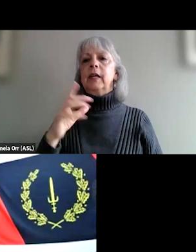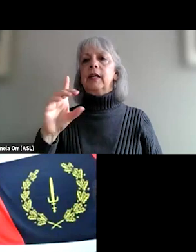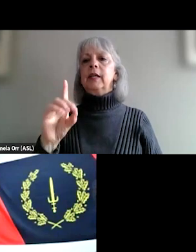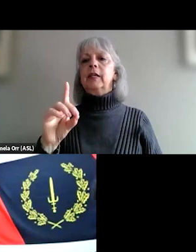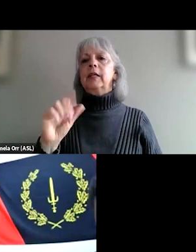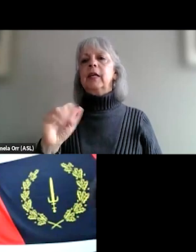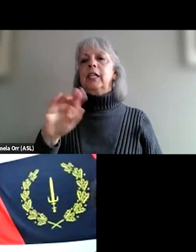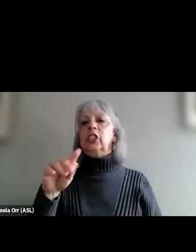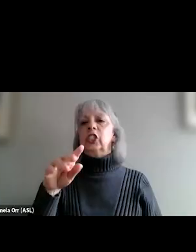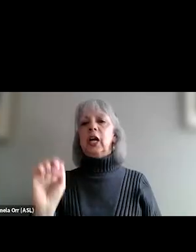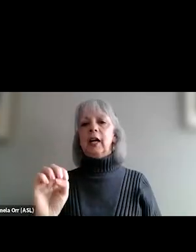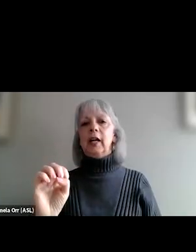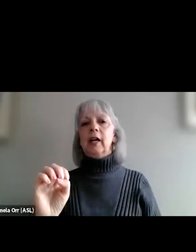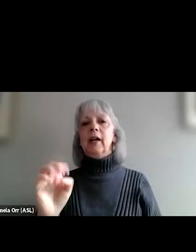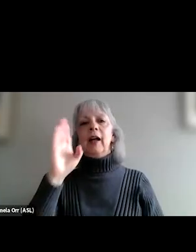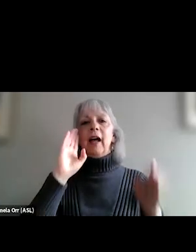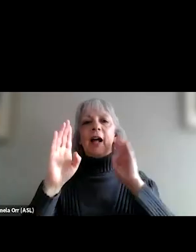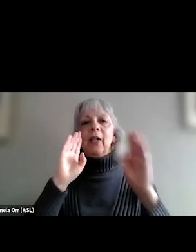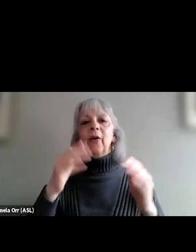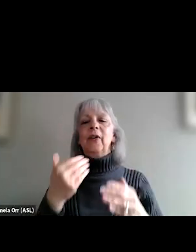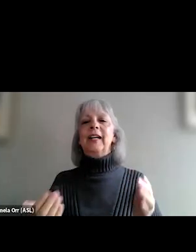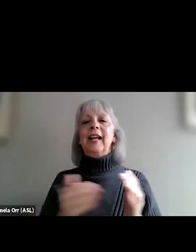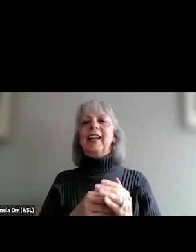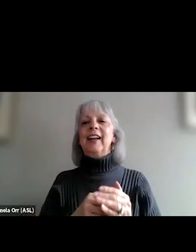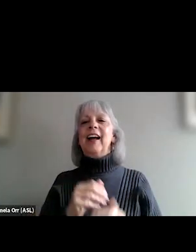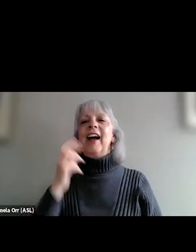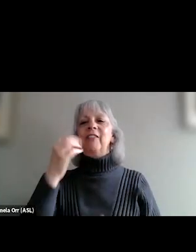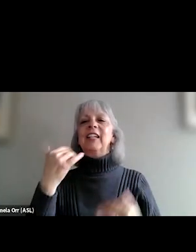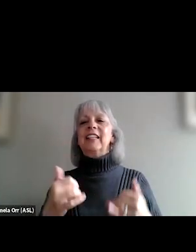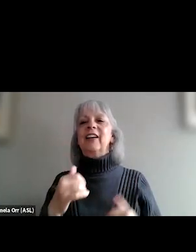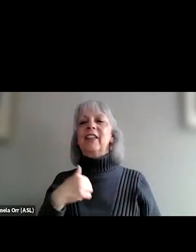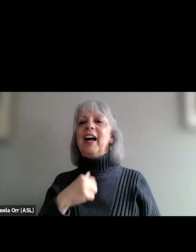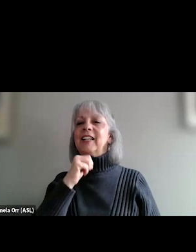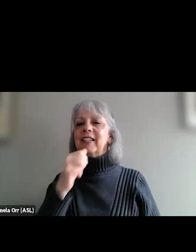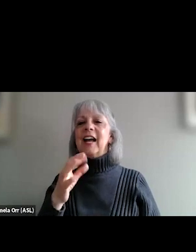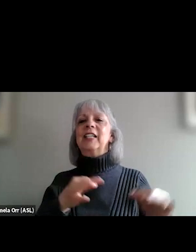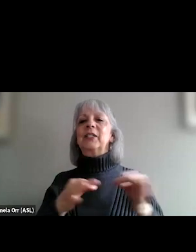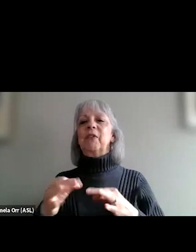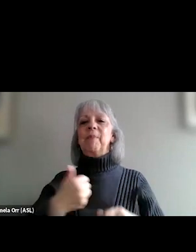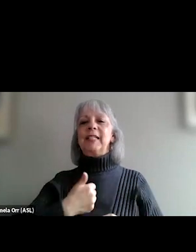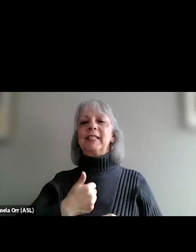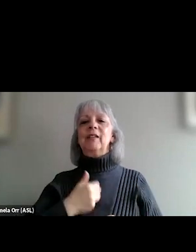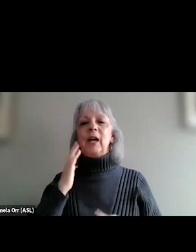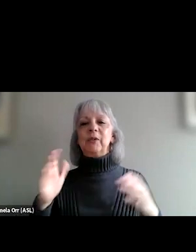Estudio del Centro de Activistas de Color. Hola de nuevo, ahora me di cuenta de que no me describí, así que voy a hacerlo ahora.